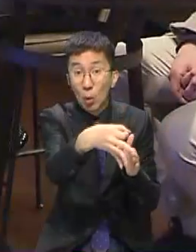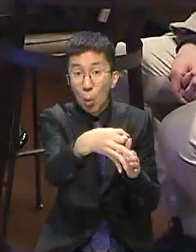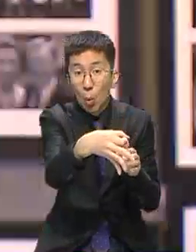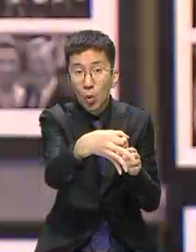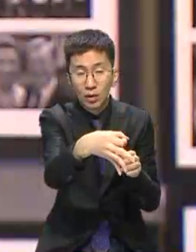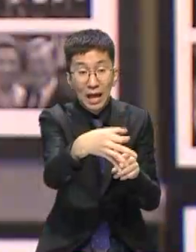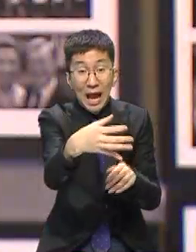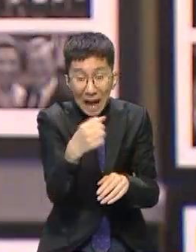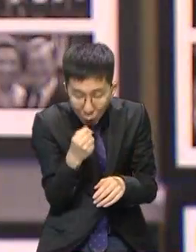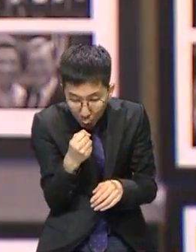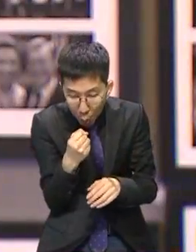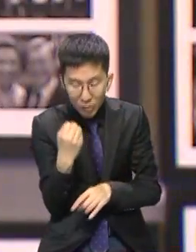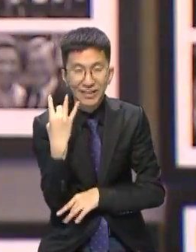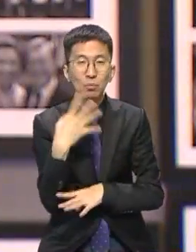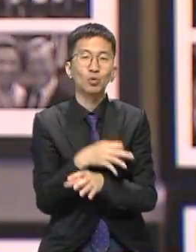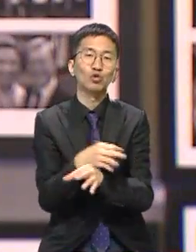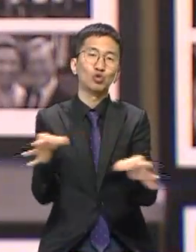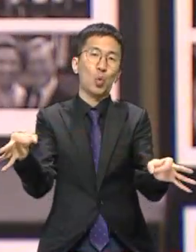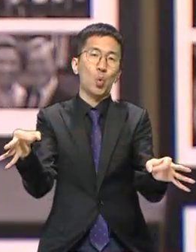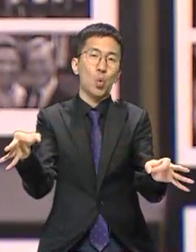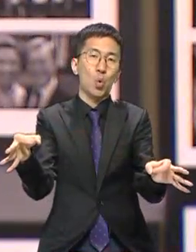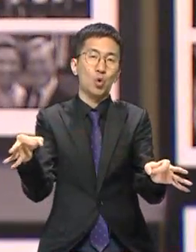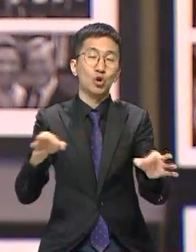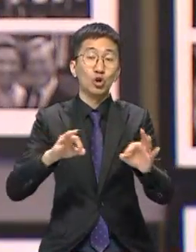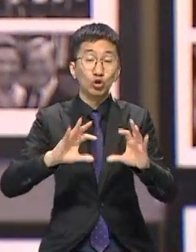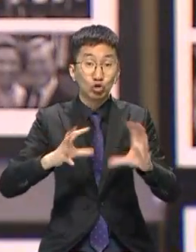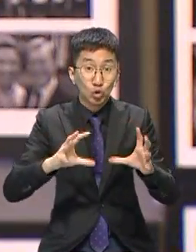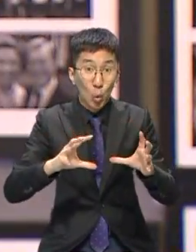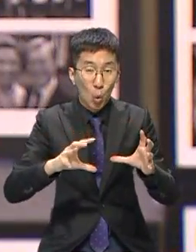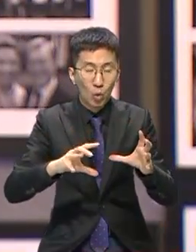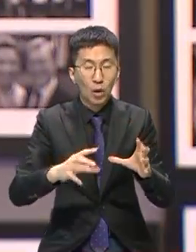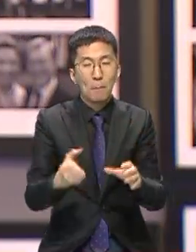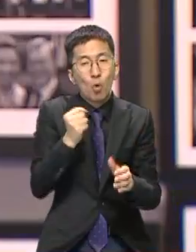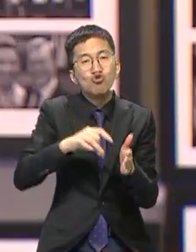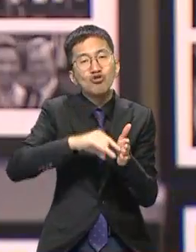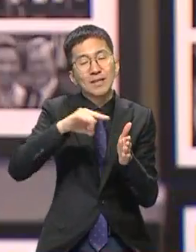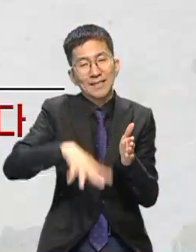기본소득을 지급하는 국토보유세의 신설을 제안한 데 대해 어떻게 생각하는지